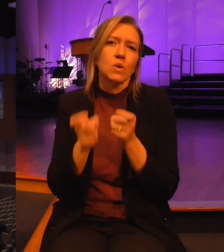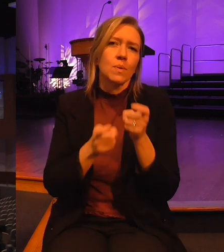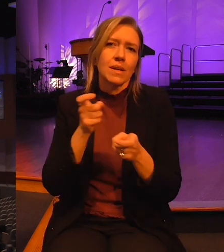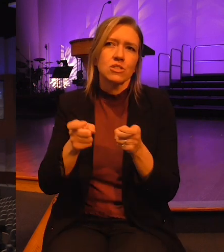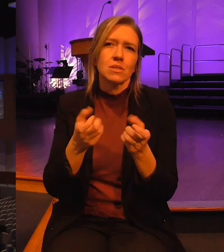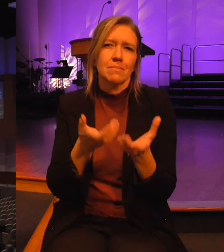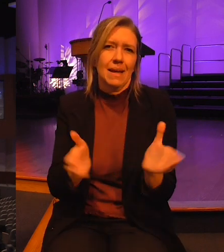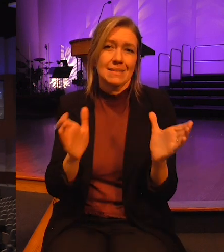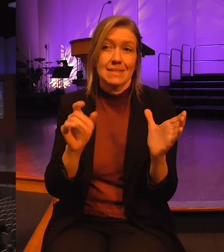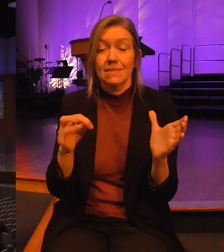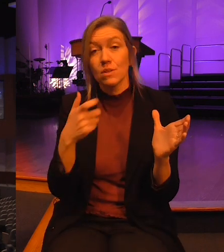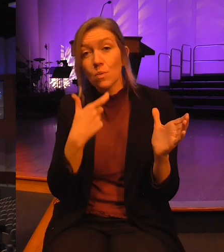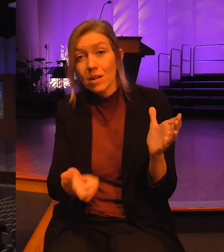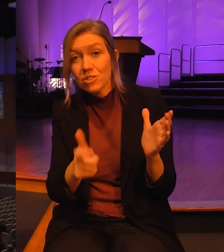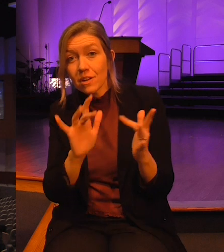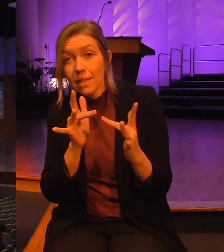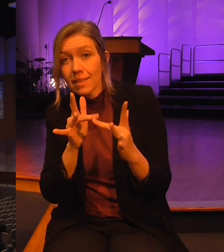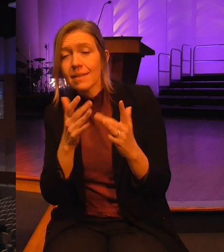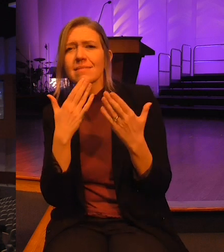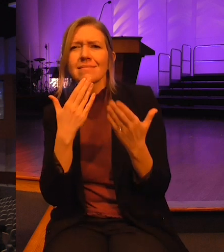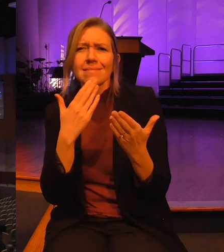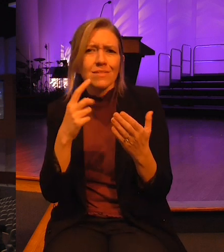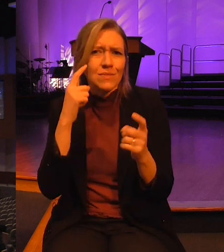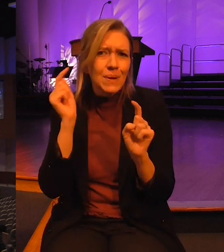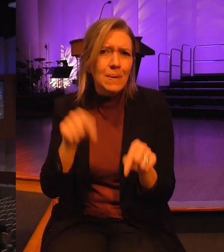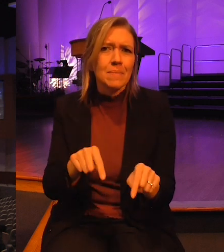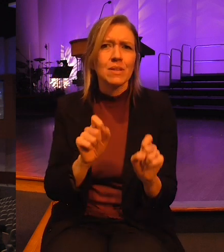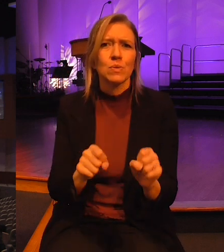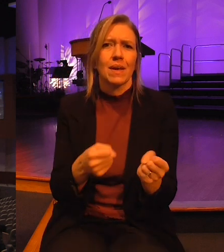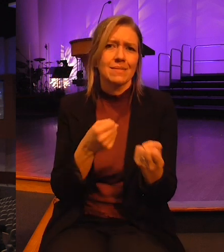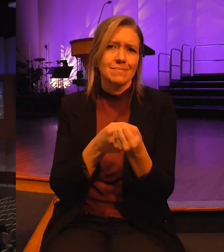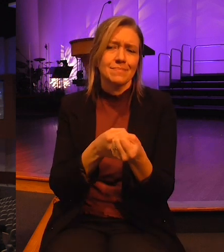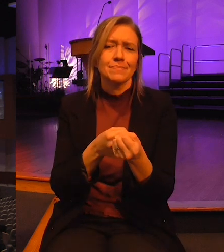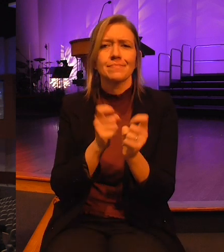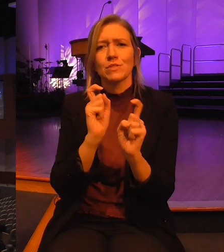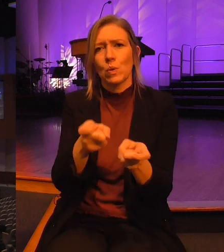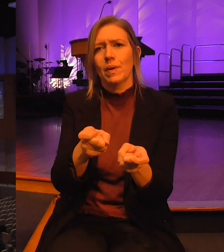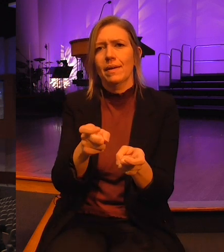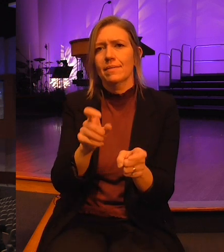asistir puedes donar a la iglesia en línea y tus regalos son muy apreciados. Esta